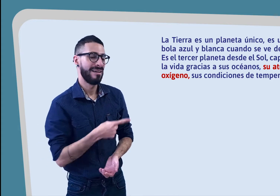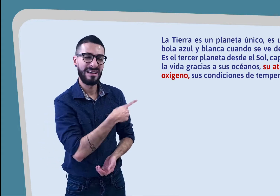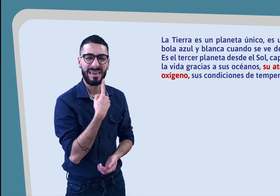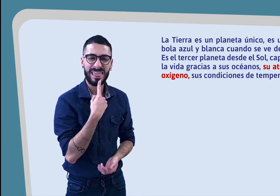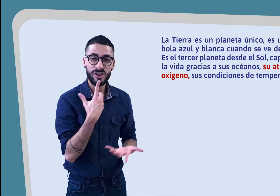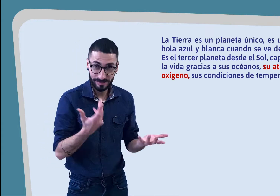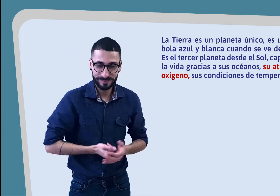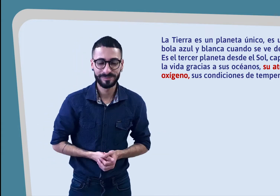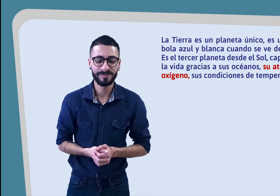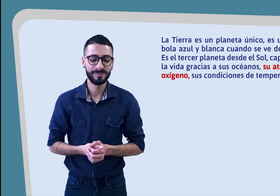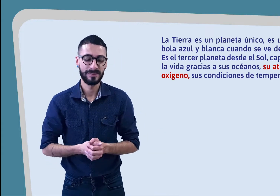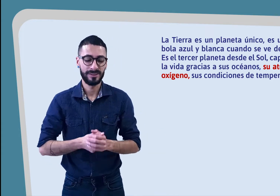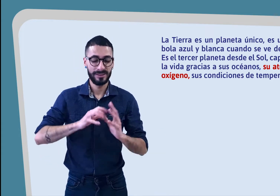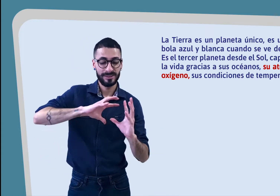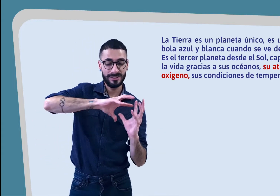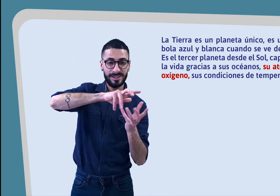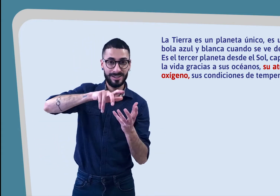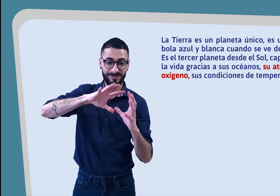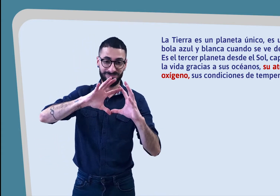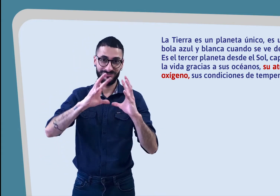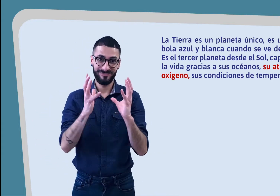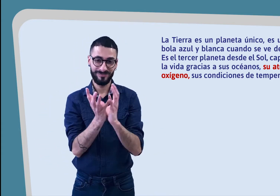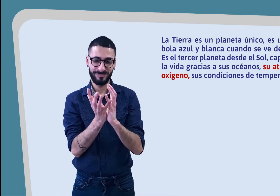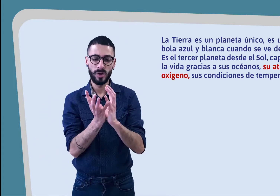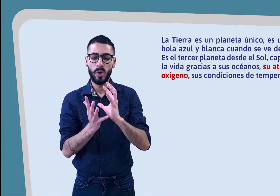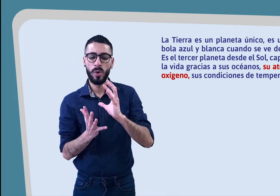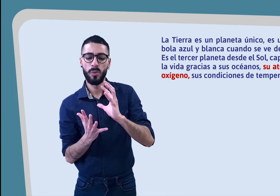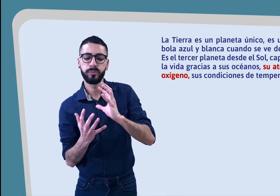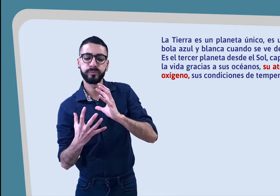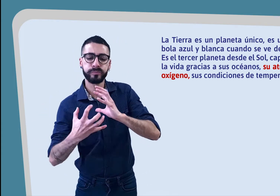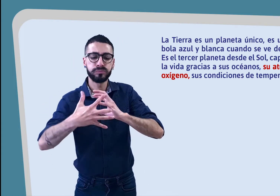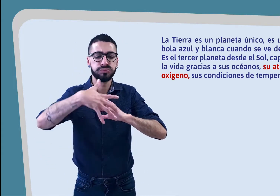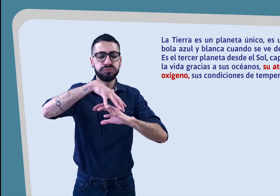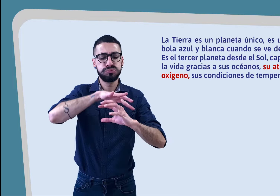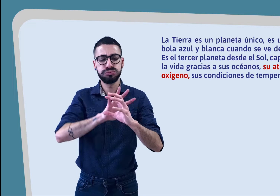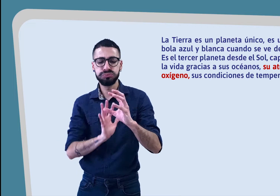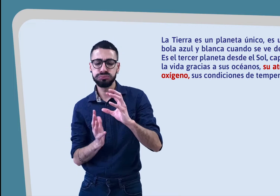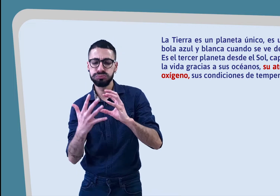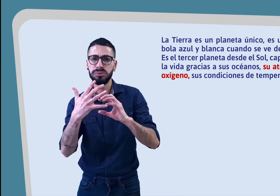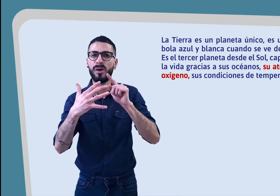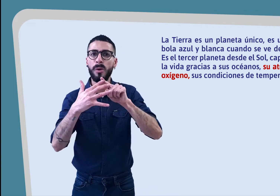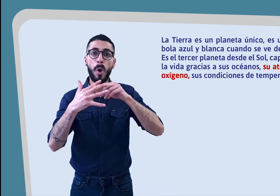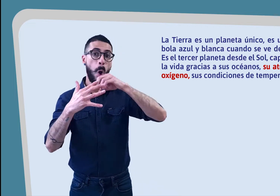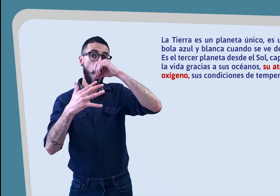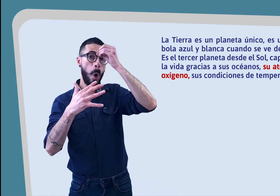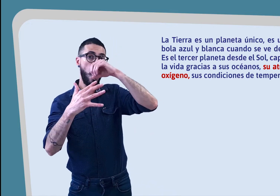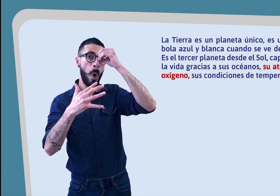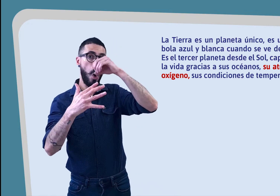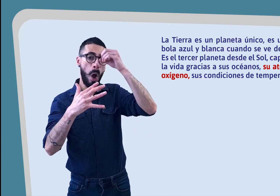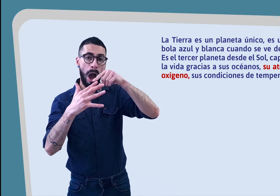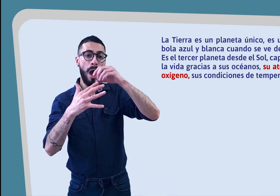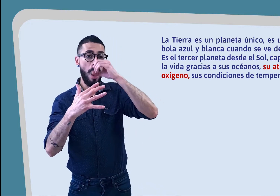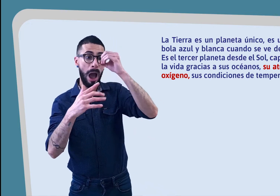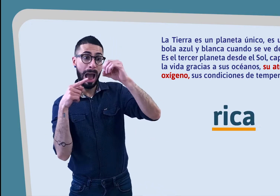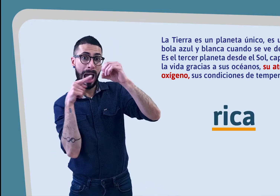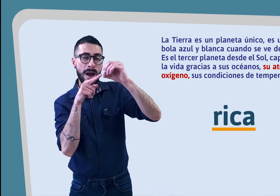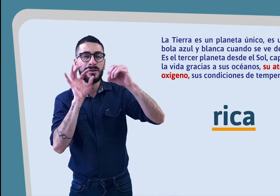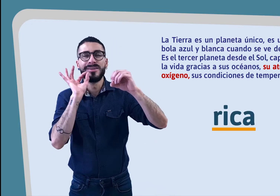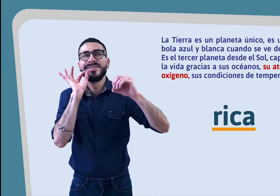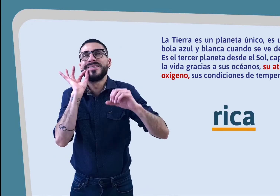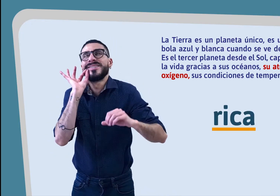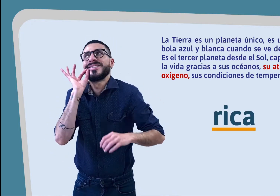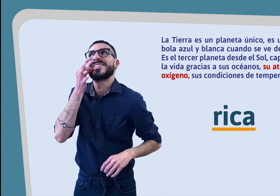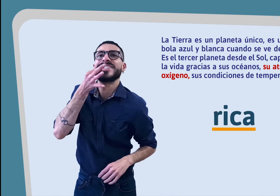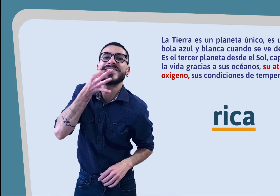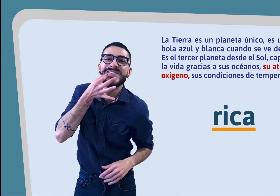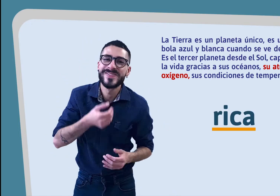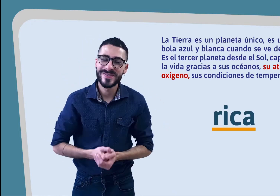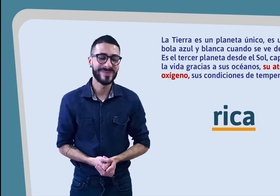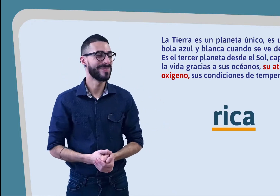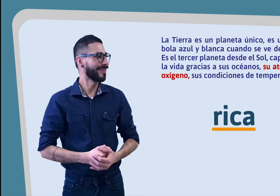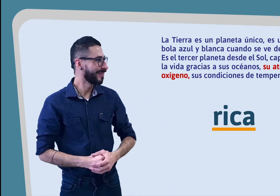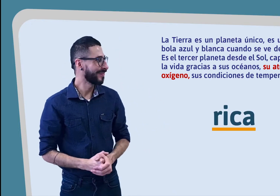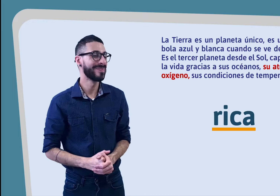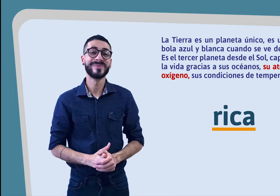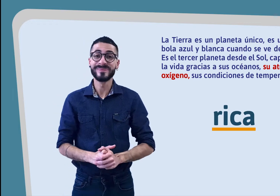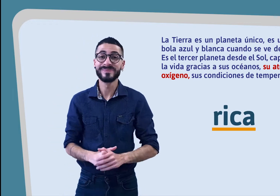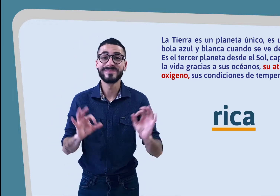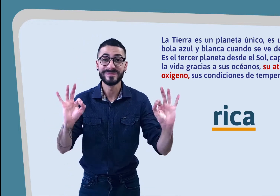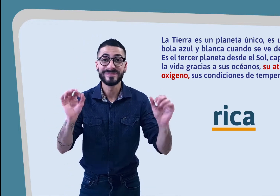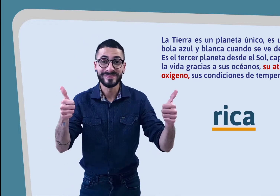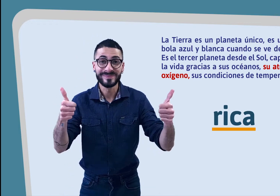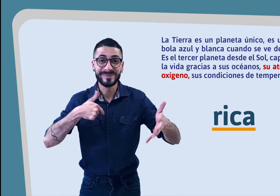Ahí dice que la Tierra tiene una atmósfera compuesta de oxígeno delicioso. ¿Está bien lo que dije?